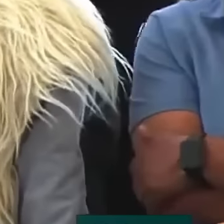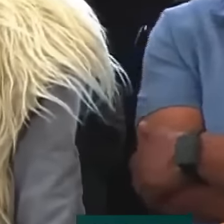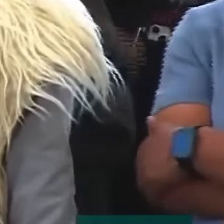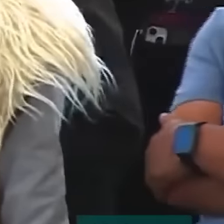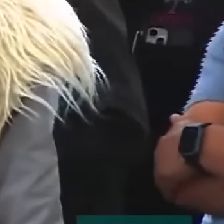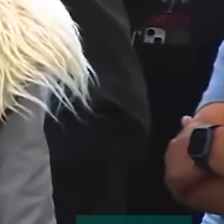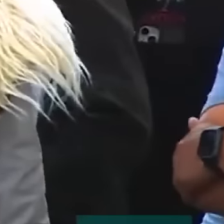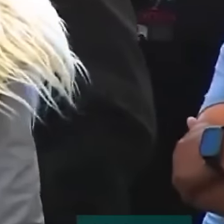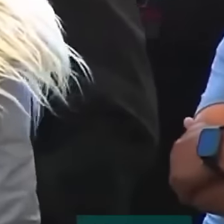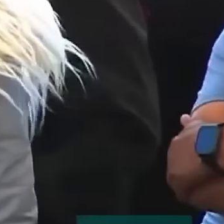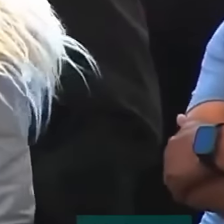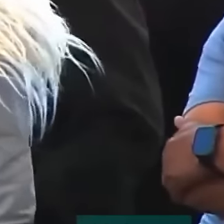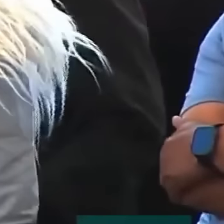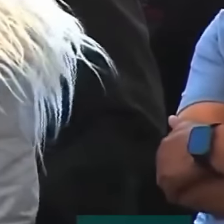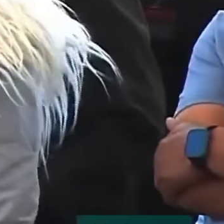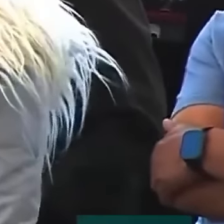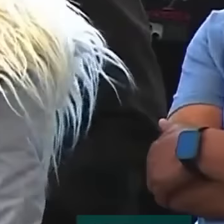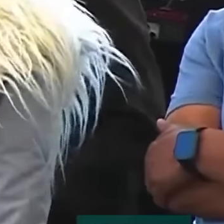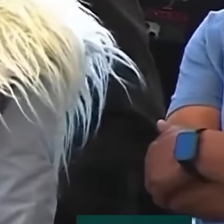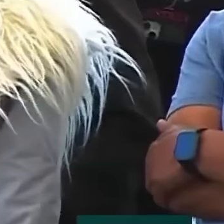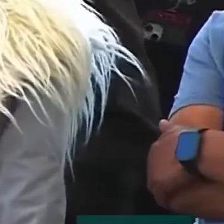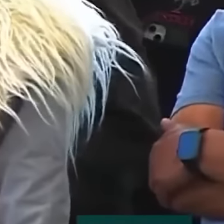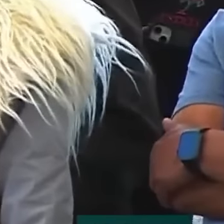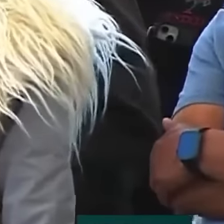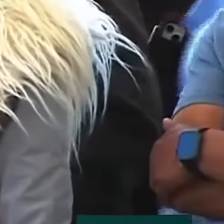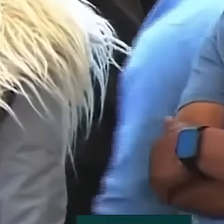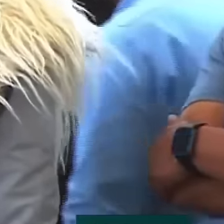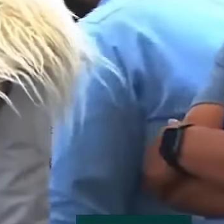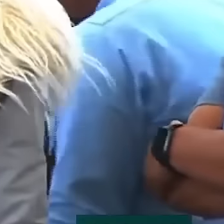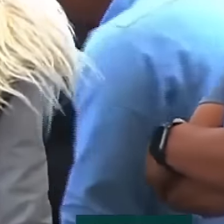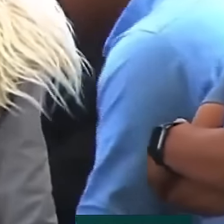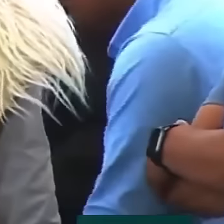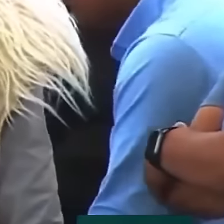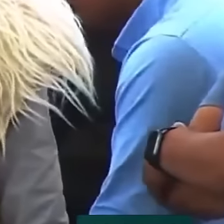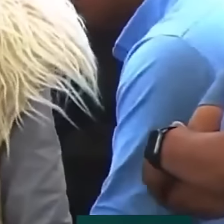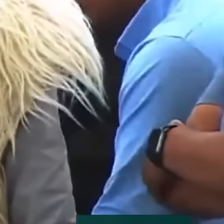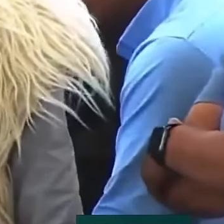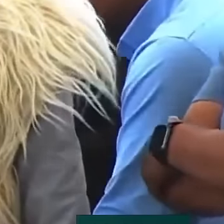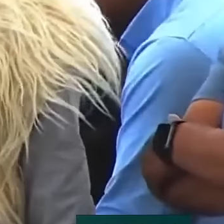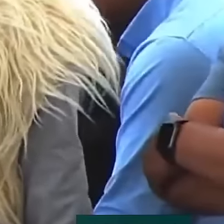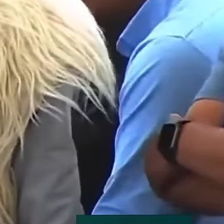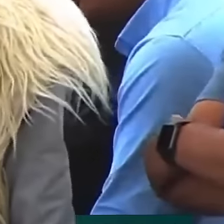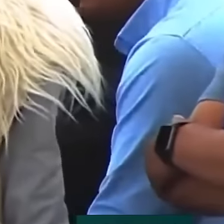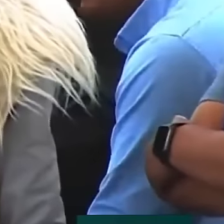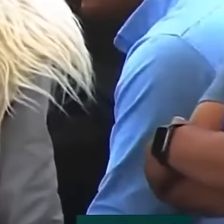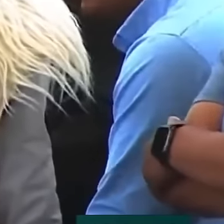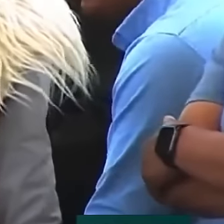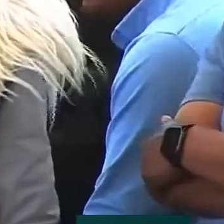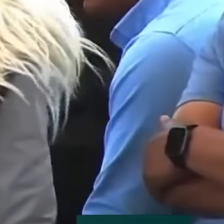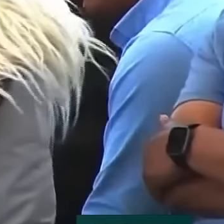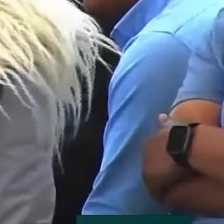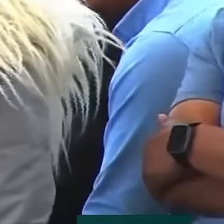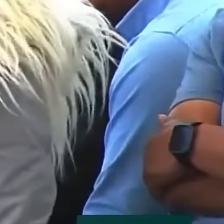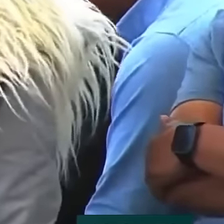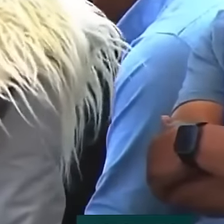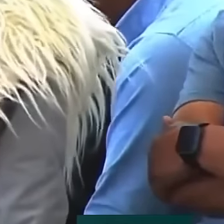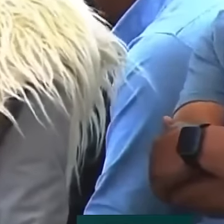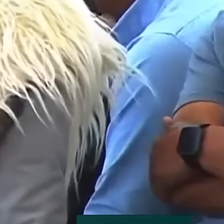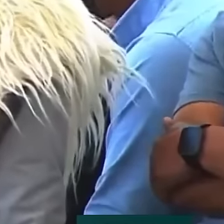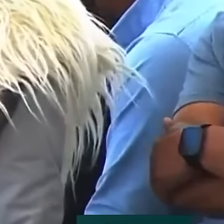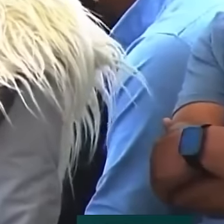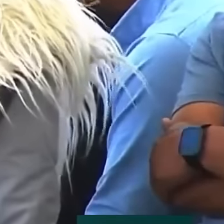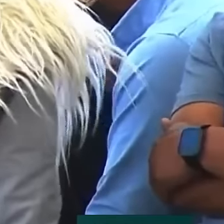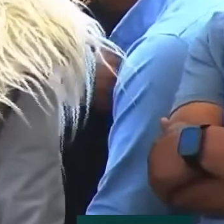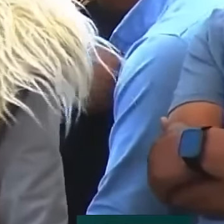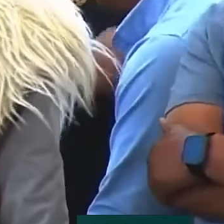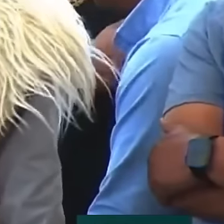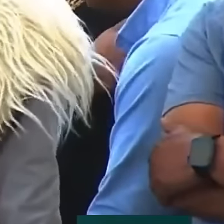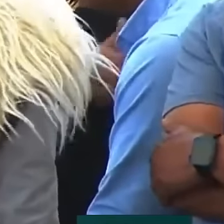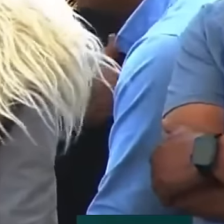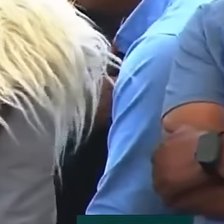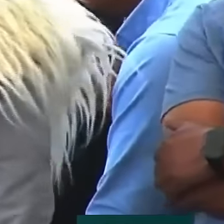México